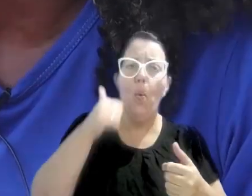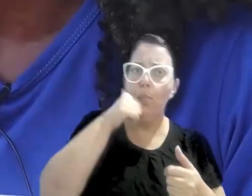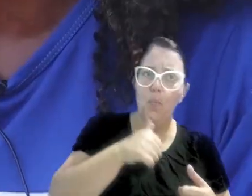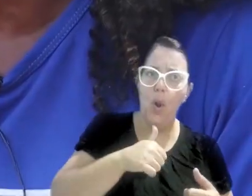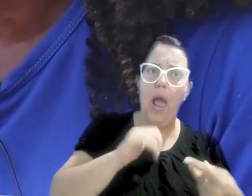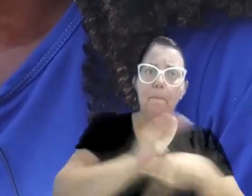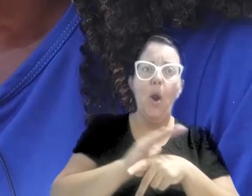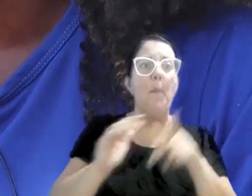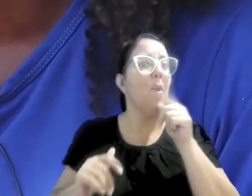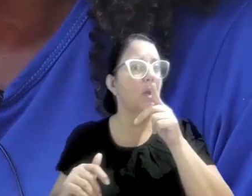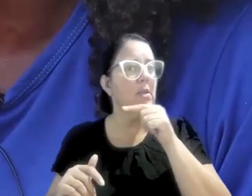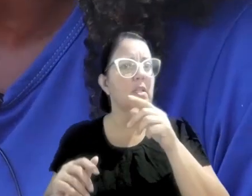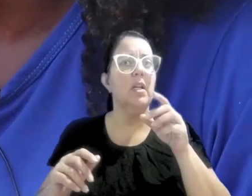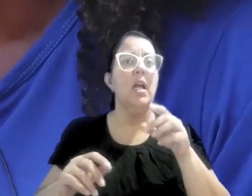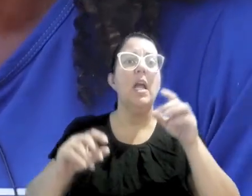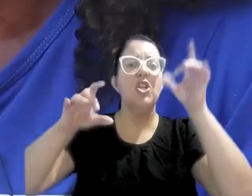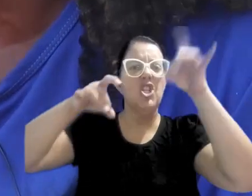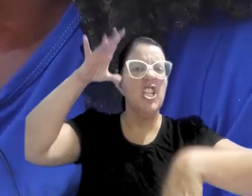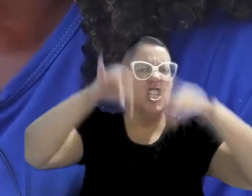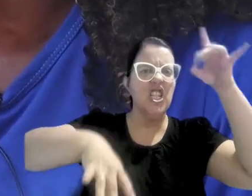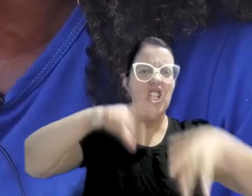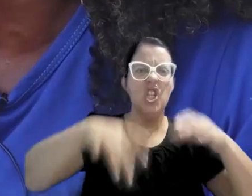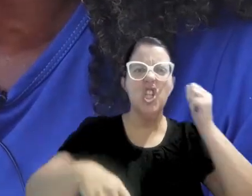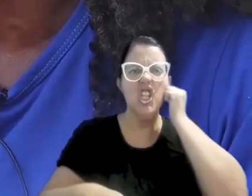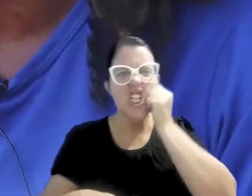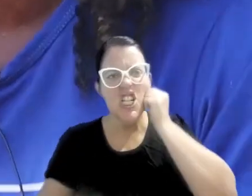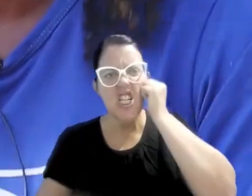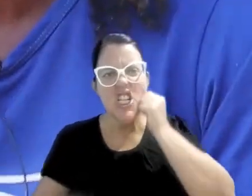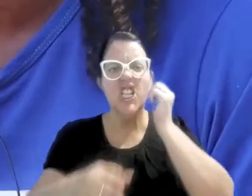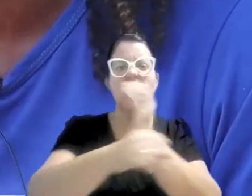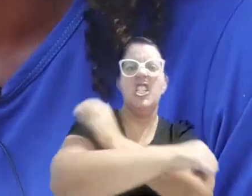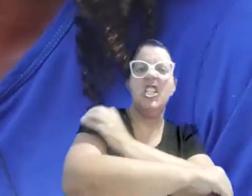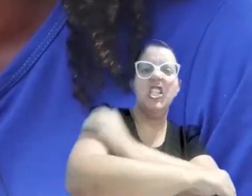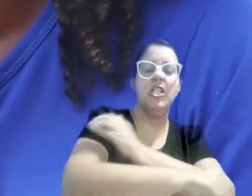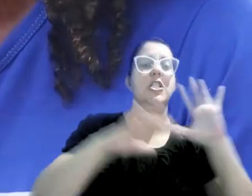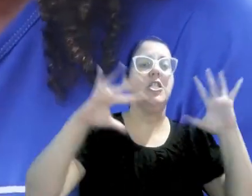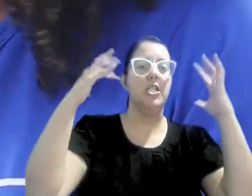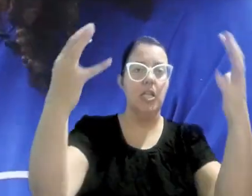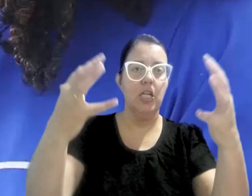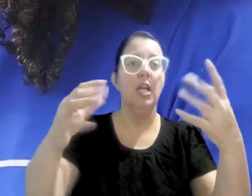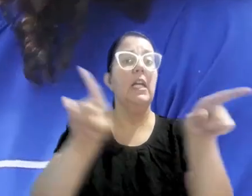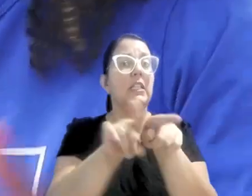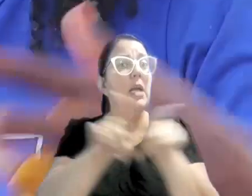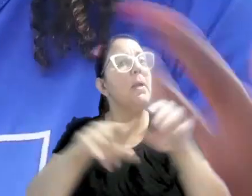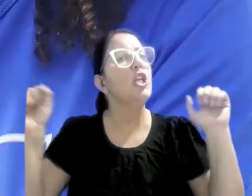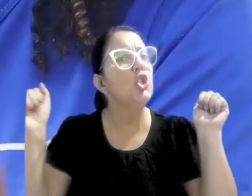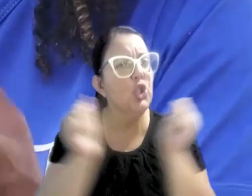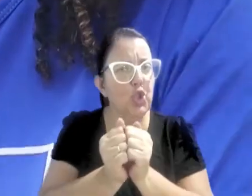homens e mulheres das águas, a partir das denúncias contra o racismo ambiental, contra toda forma de injustiça, mas também a partir desse juntar,